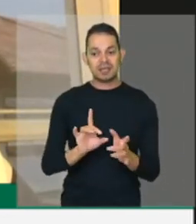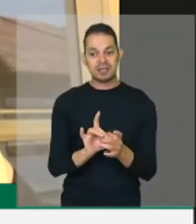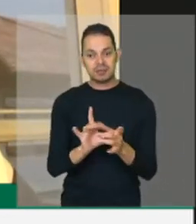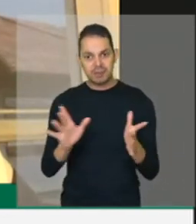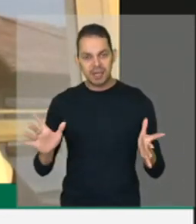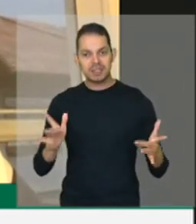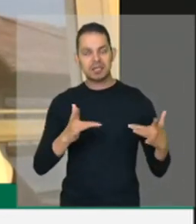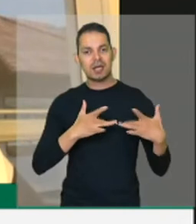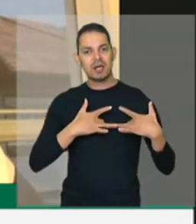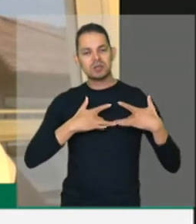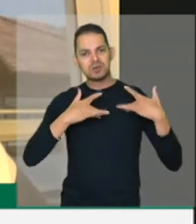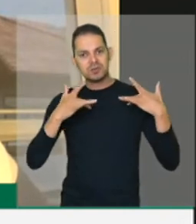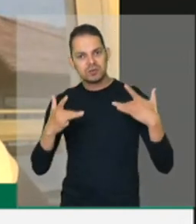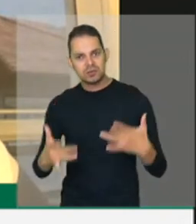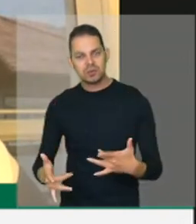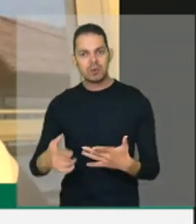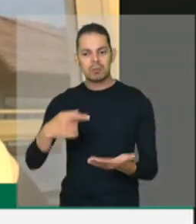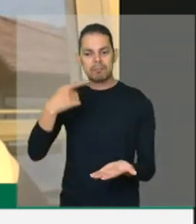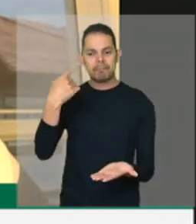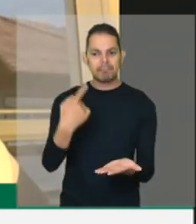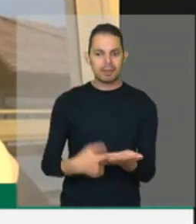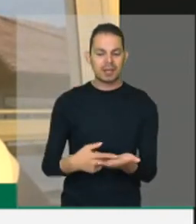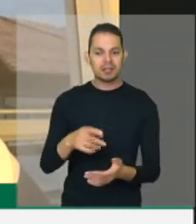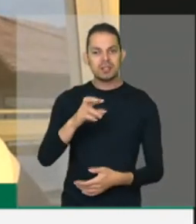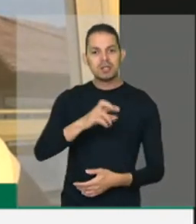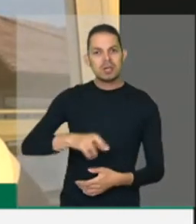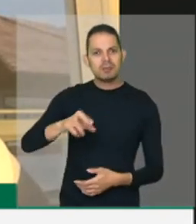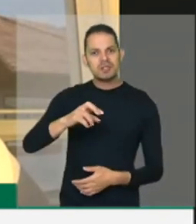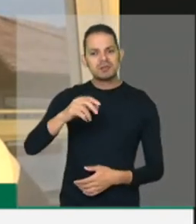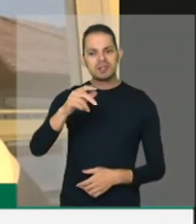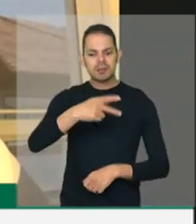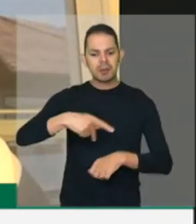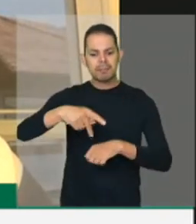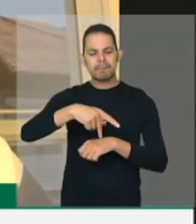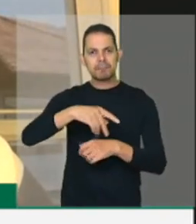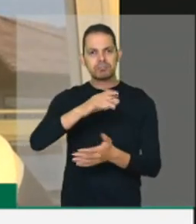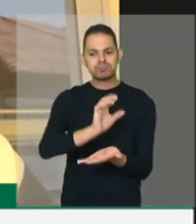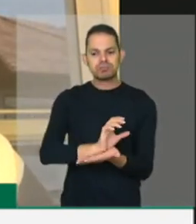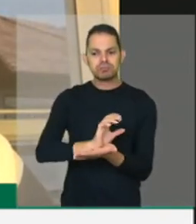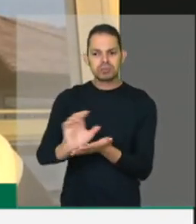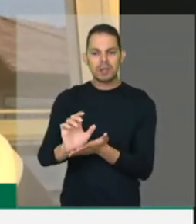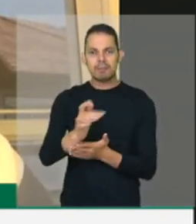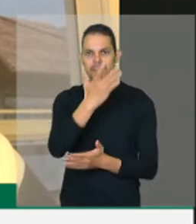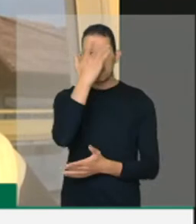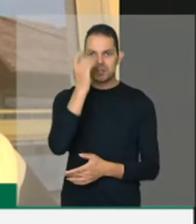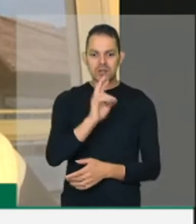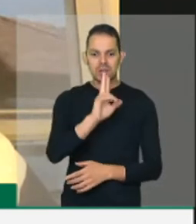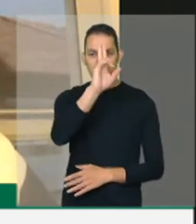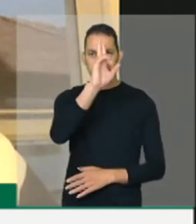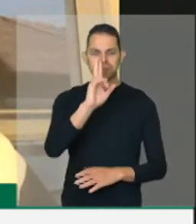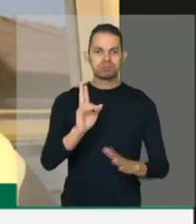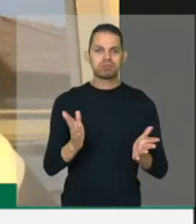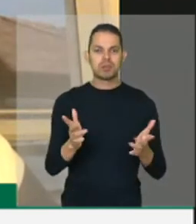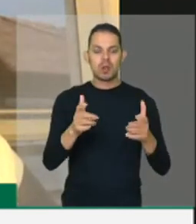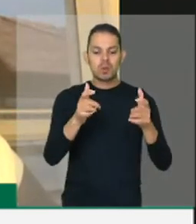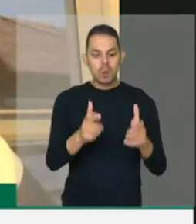PREVÊA LIBERDADE, A VOLUNTARIEDADE... HEPÁTICA SUS ERVA ANDA QUE PAÍS, QUE INVESTIDOR, QUE LOCADOR VAI ESTAR MOTIVADO, ESTIMULADO A FAZER MAIS RESIDÊNCIAS